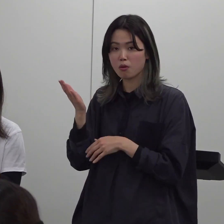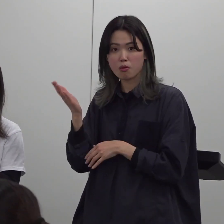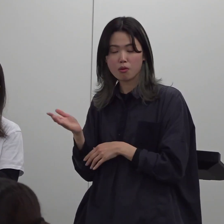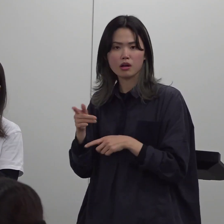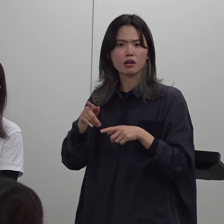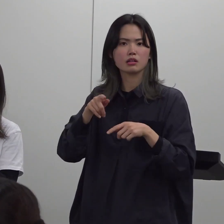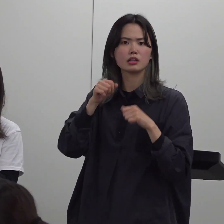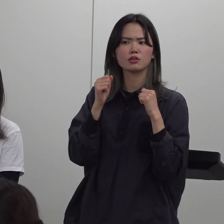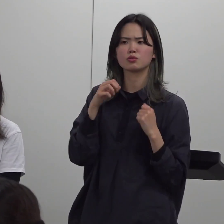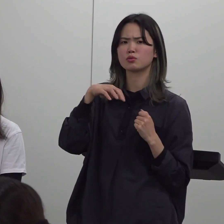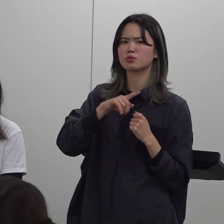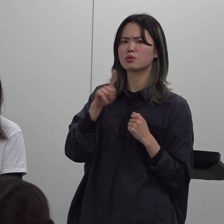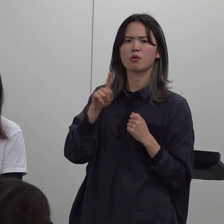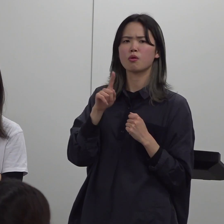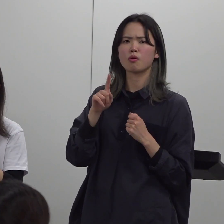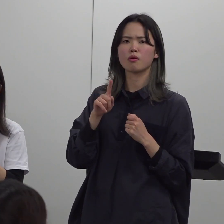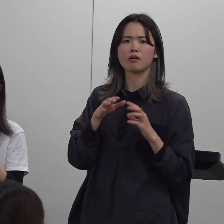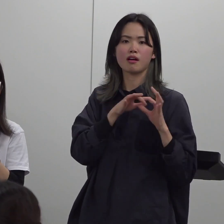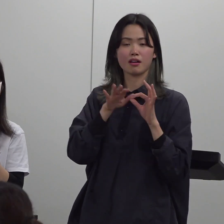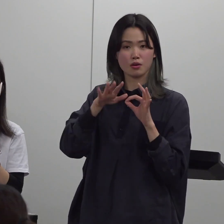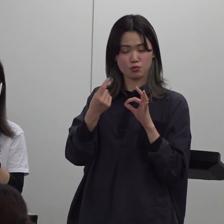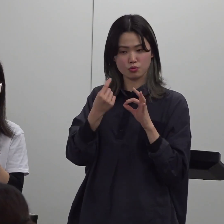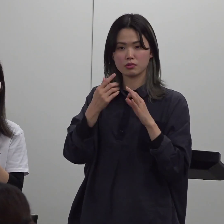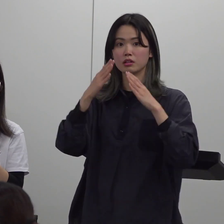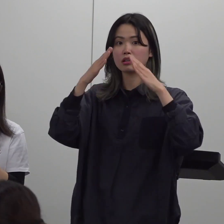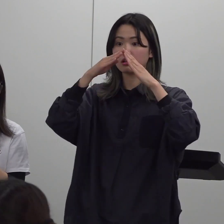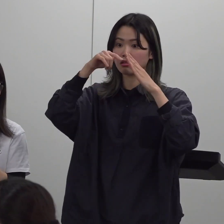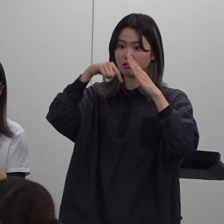ご自宅にいるのか車に乗っているのか